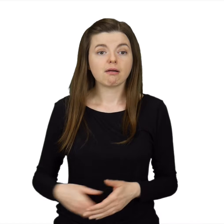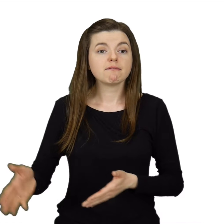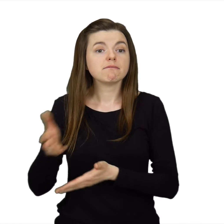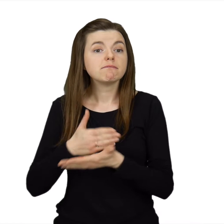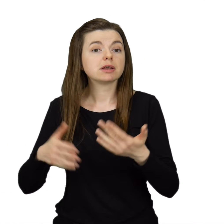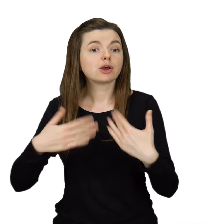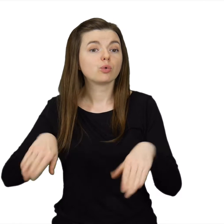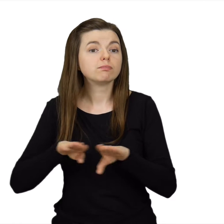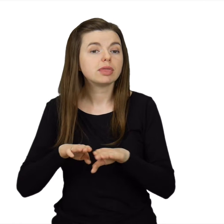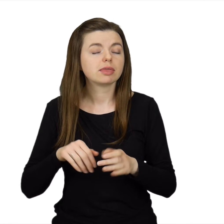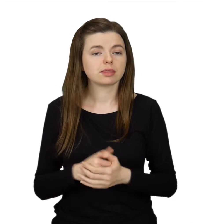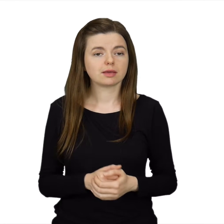WYDZIAŁ MIENIA